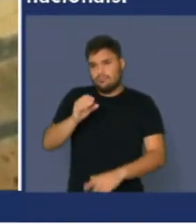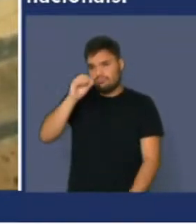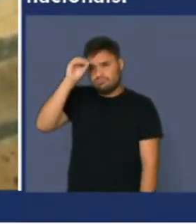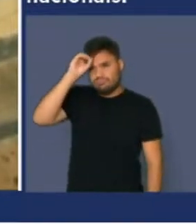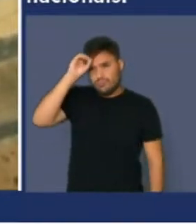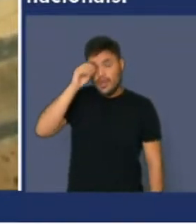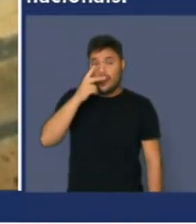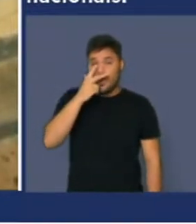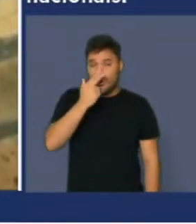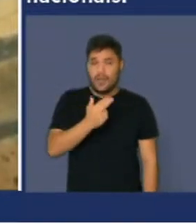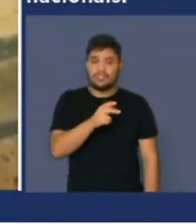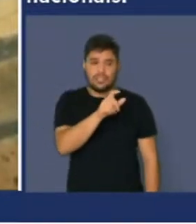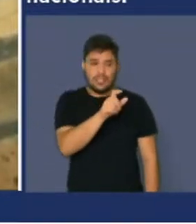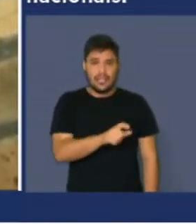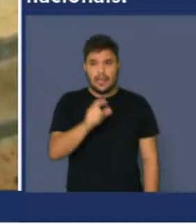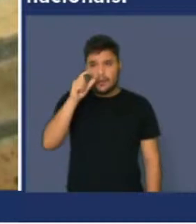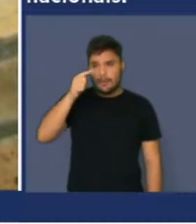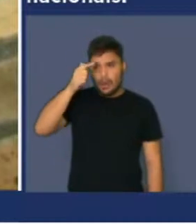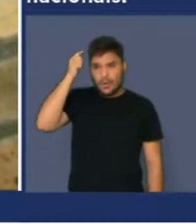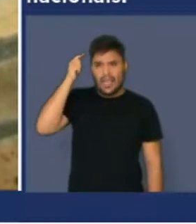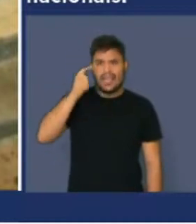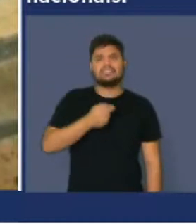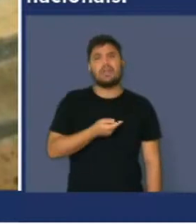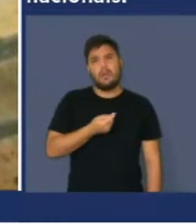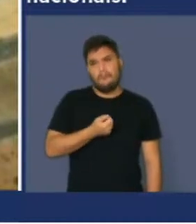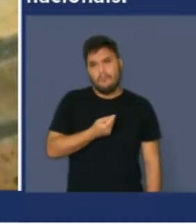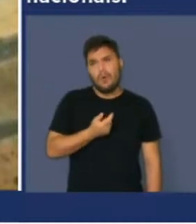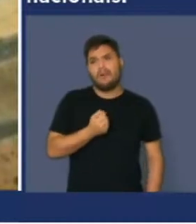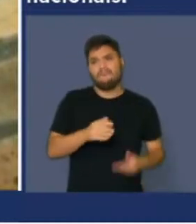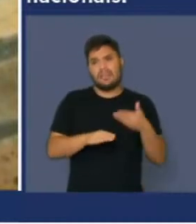ECONOMIA REAL, PAULO GUEDES PROVAVELMENTE POUCAS VEZES, TALVEZ NENHUMA, TENHA ENTRADO DENTRO DE UMA INDÚSTRIA PARA